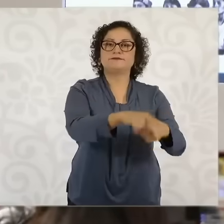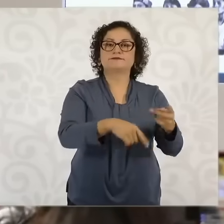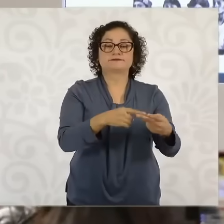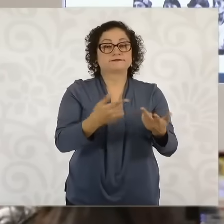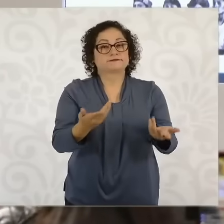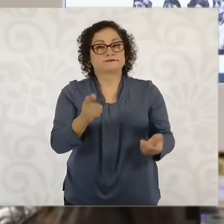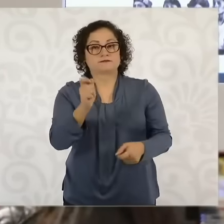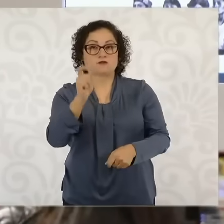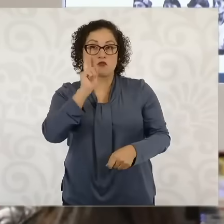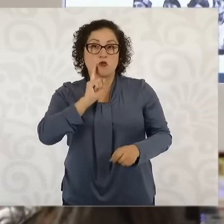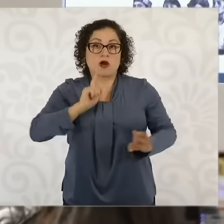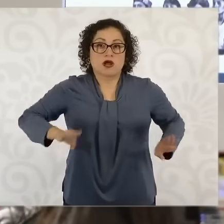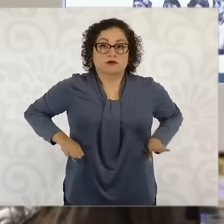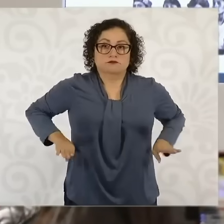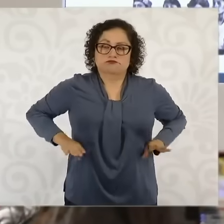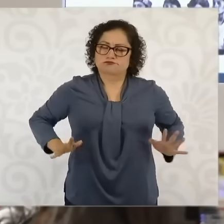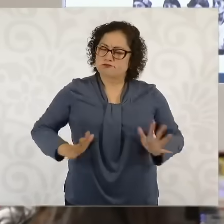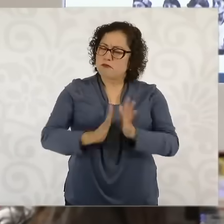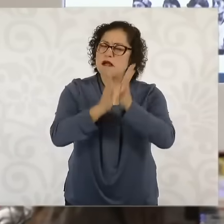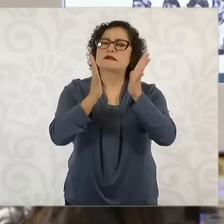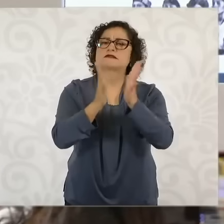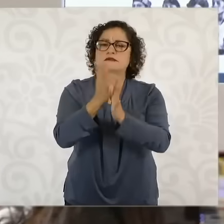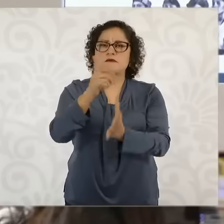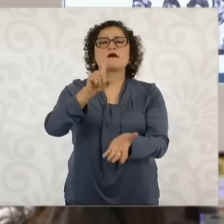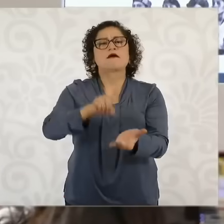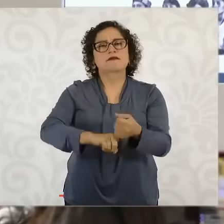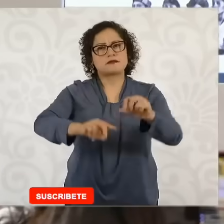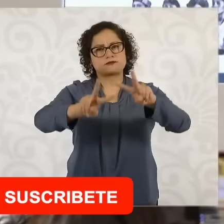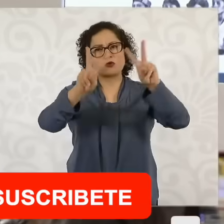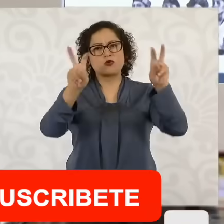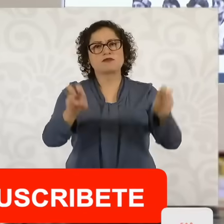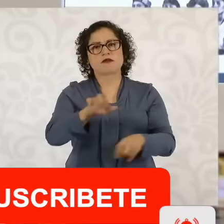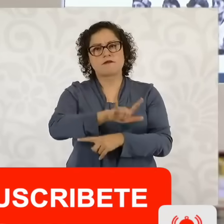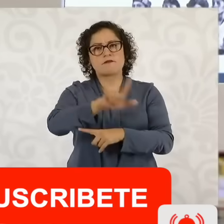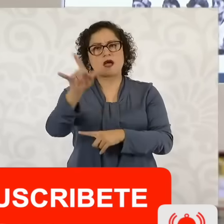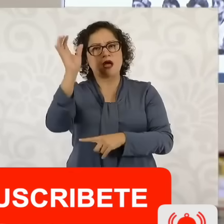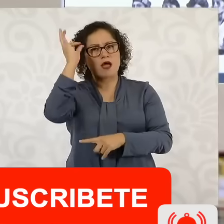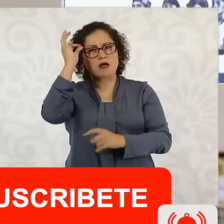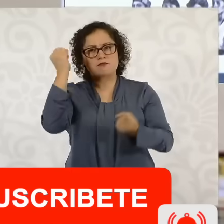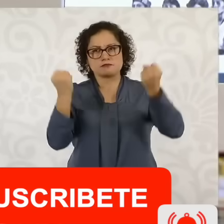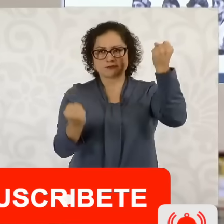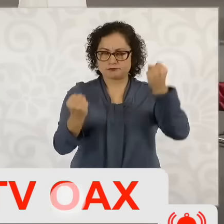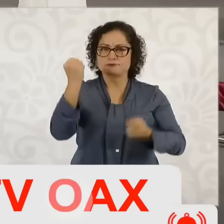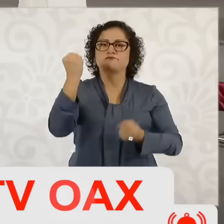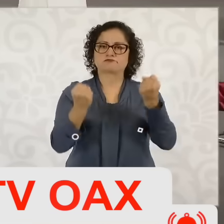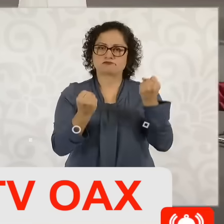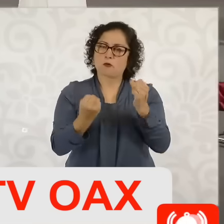participa de una manera muy activa en la aviación nacional operando aeronaves de nueva generación.